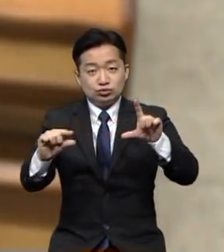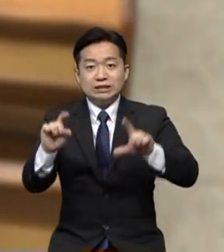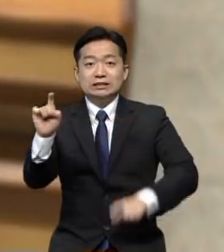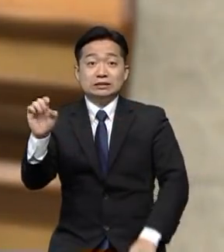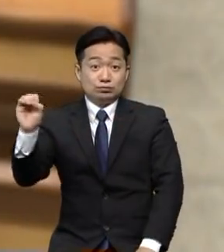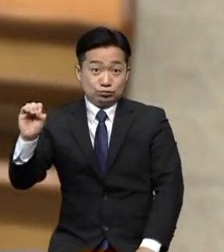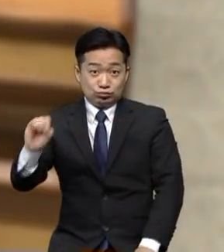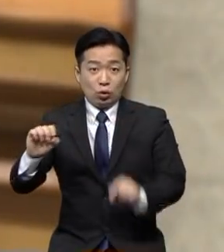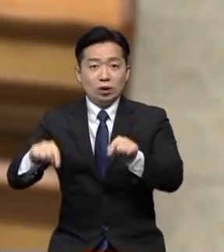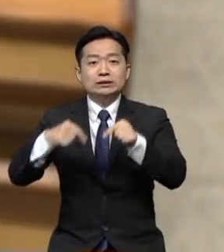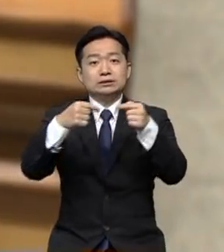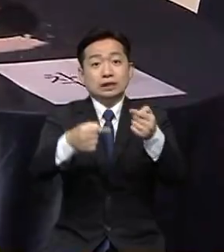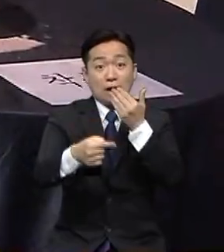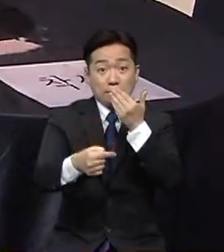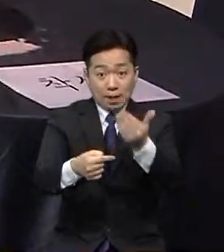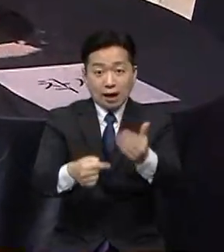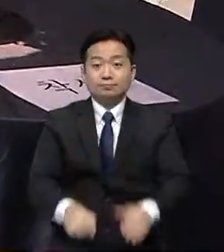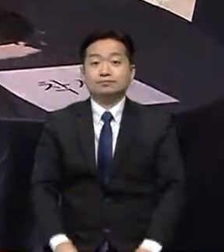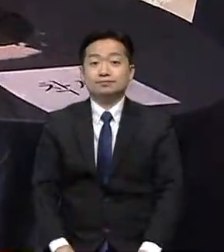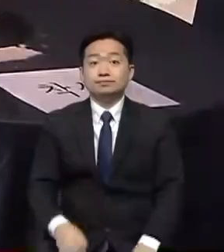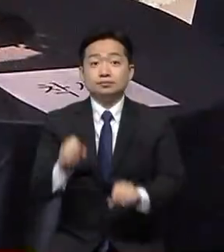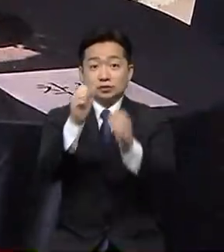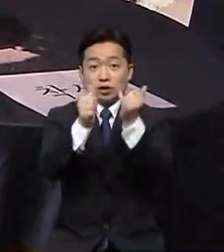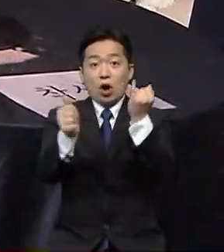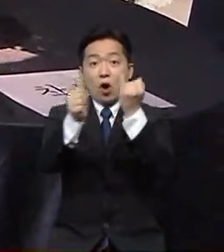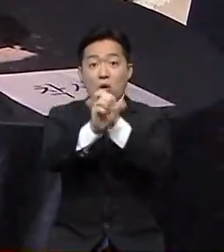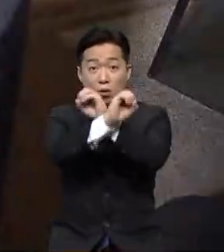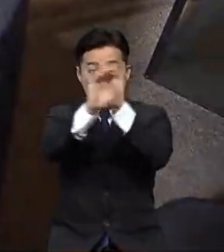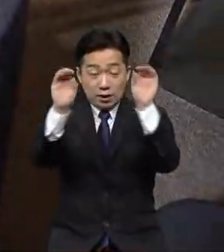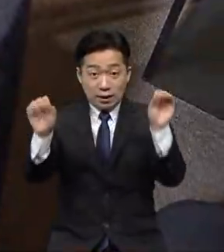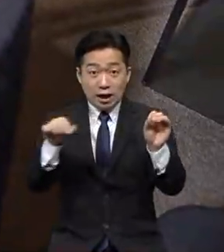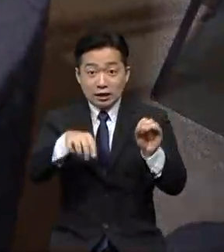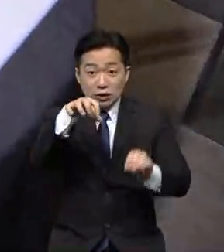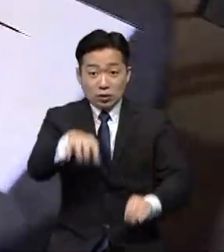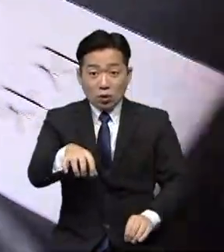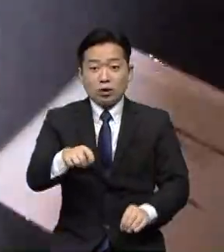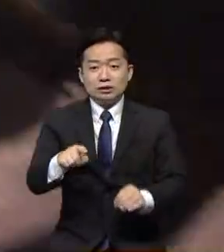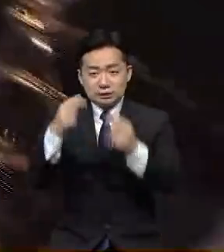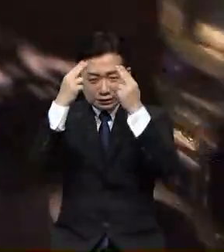종교활동이 허용되고 결혼식과 장례식에는 49명까지만 모일 수 있습니다.